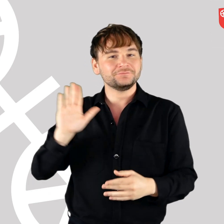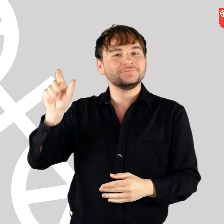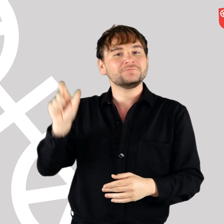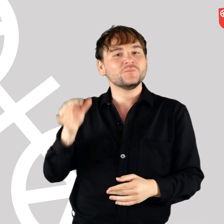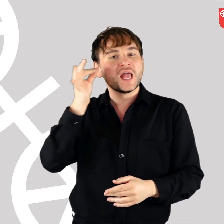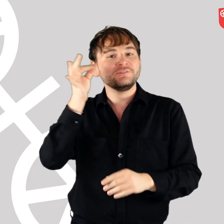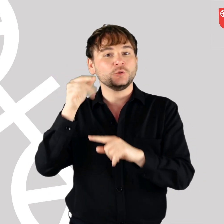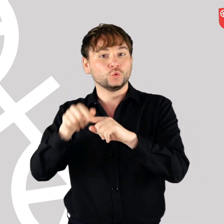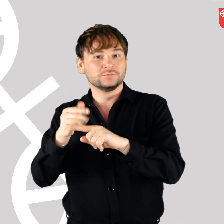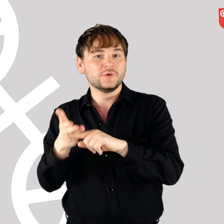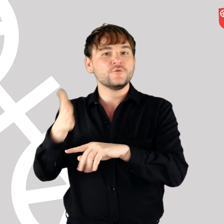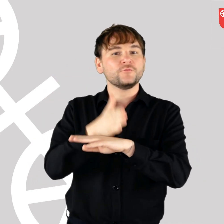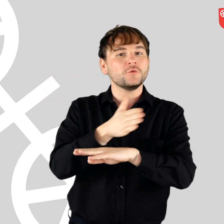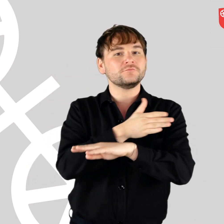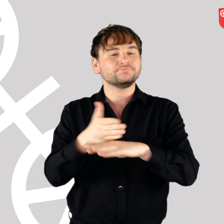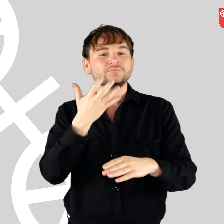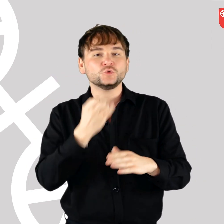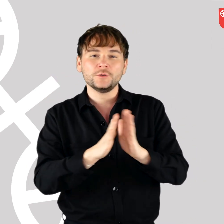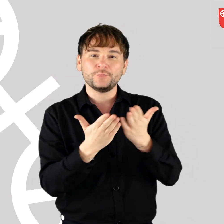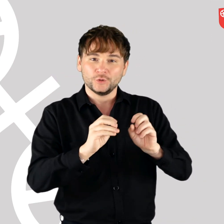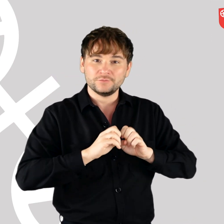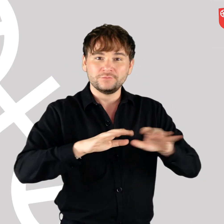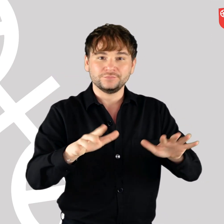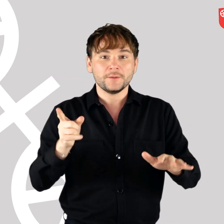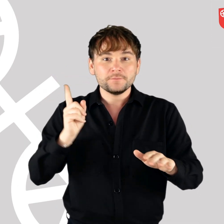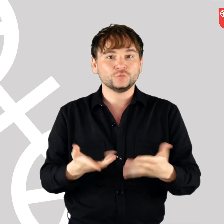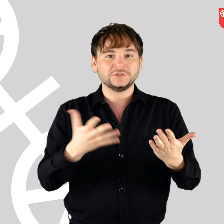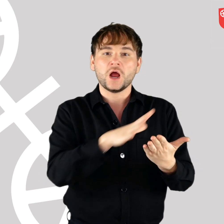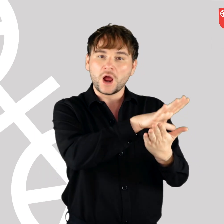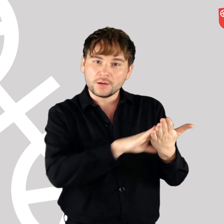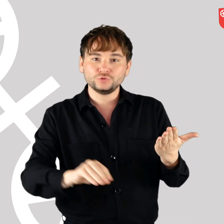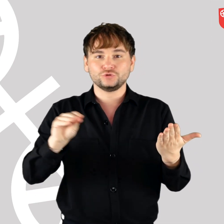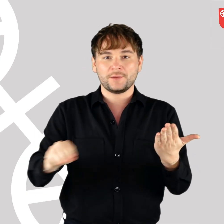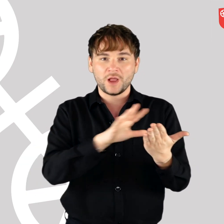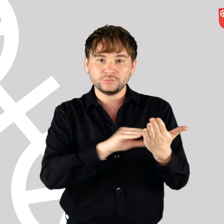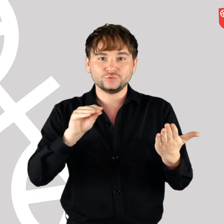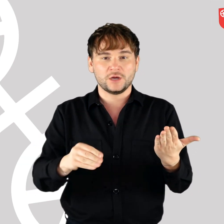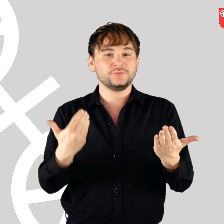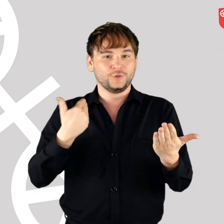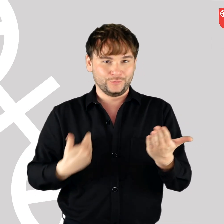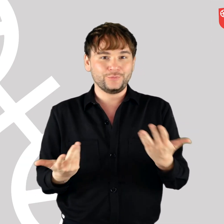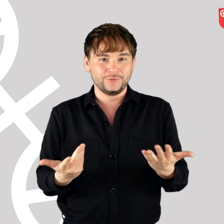Vorher mussten Bücher mühsam mit der Hand abgeschrieben werden.